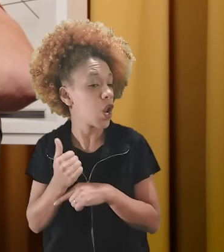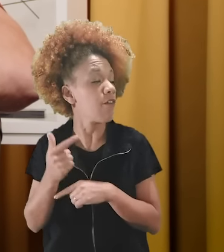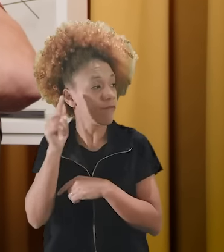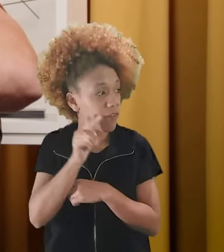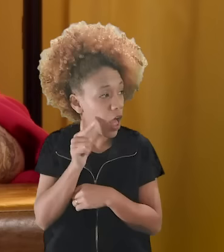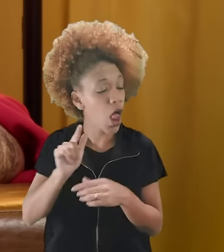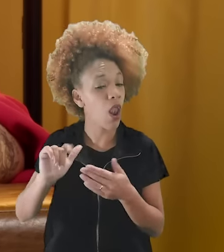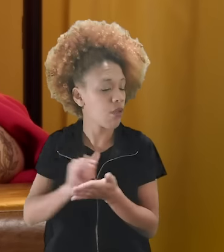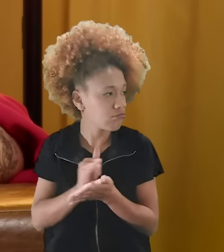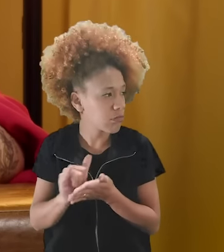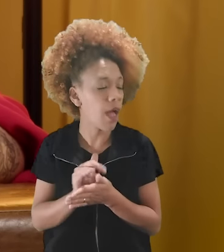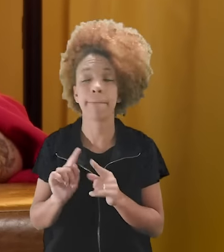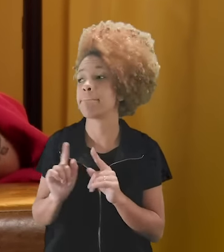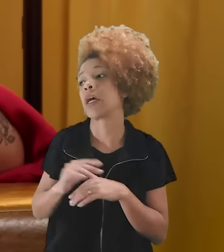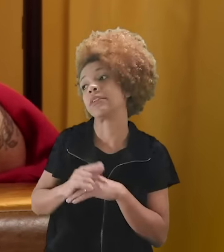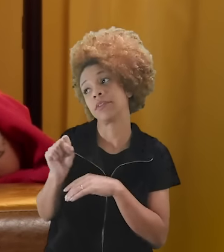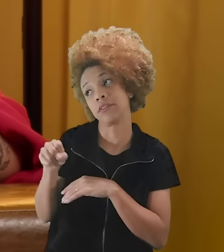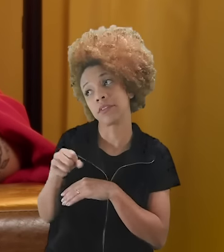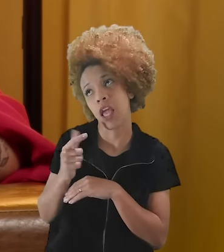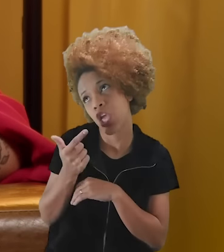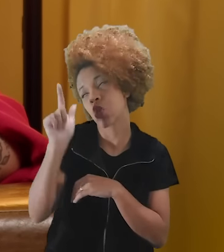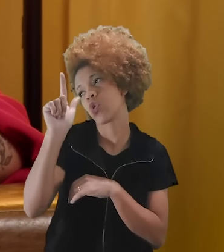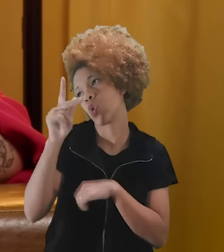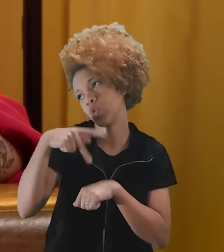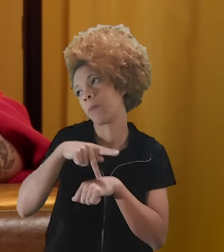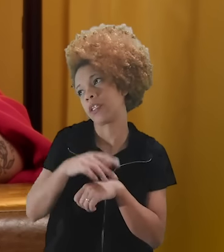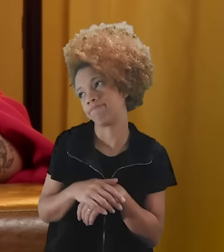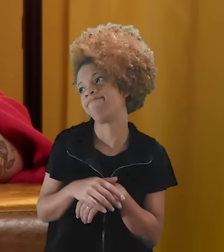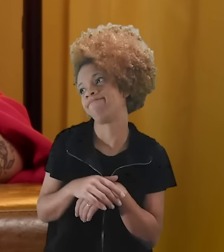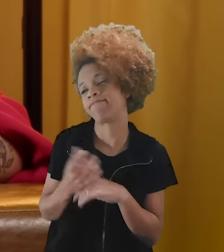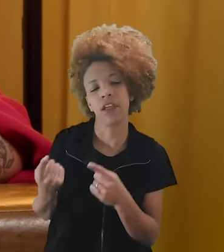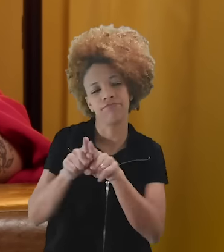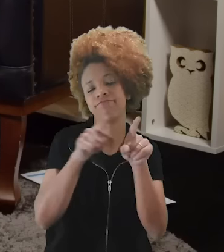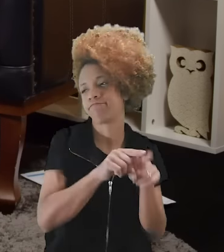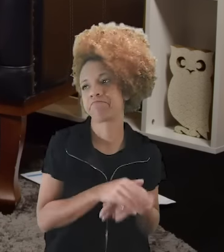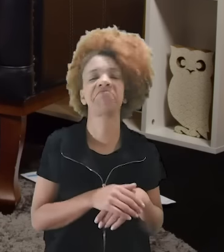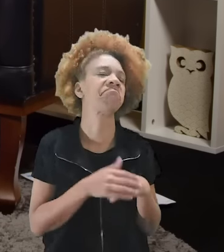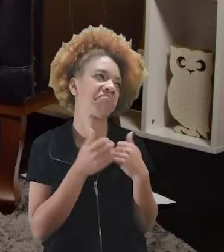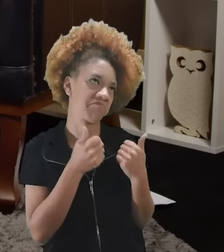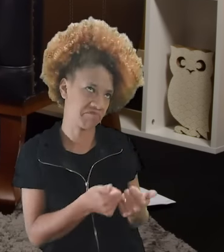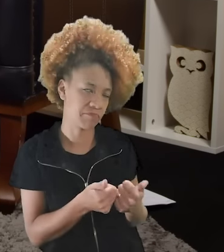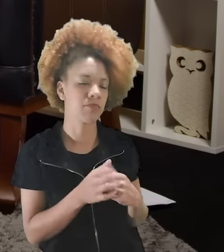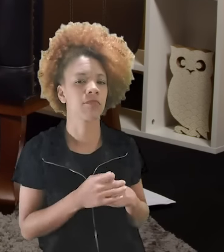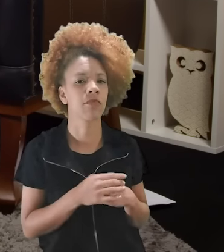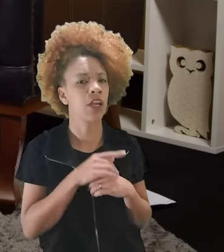e tal no caso do valar sim a liga principal das franquias é lá fora por enquanto tá você enquanto